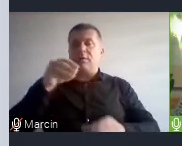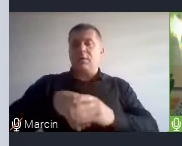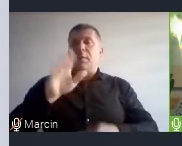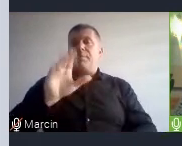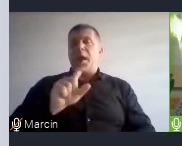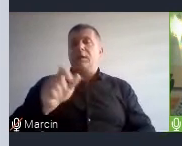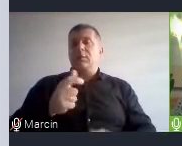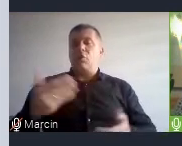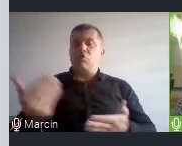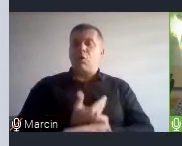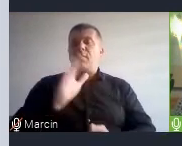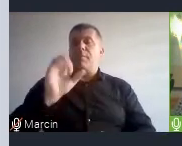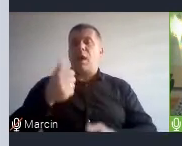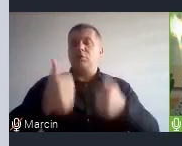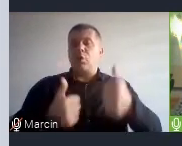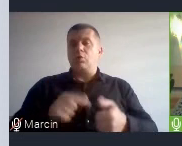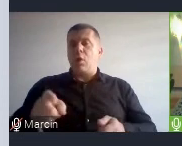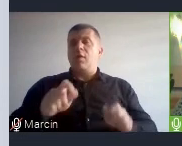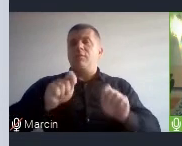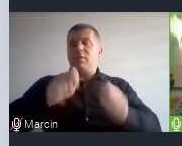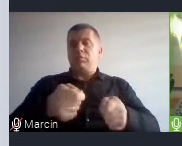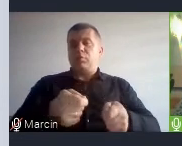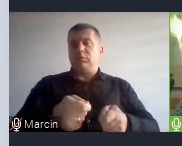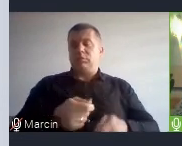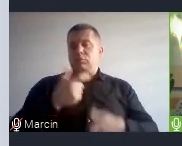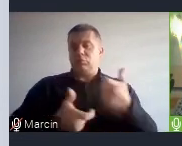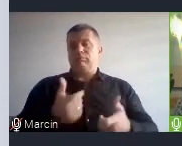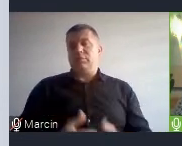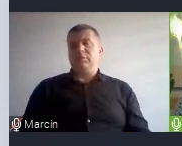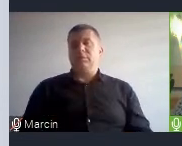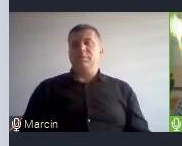i ta nowa Baza Konkurencyjności wręcz to wymusza na zamawiającym.